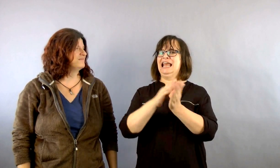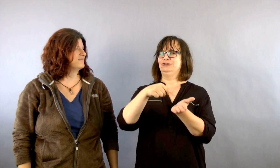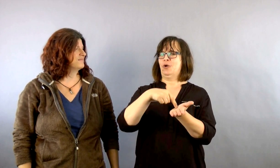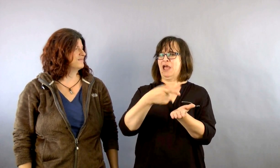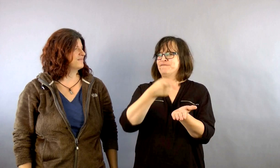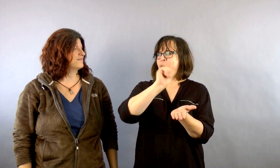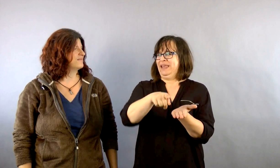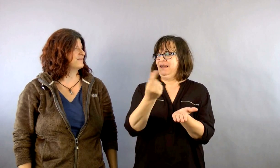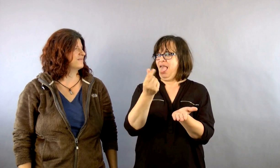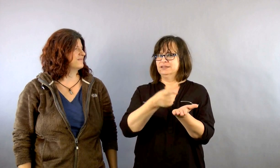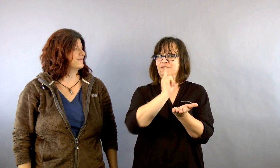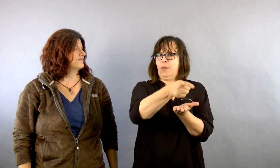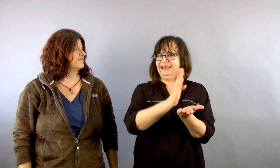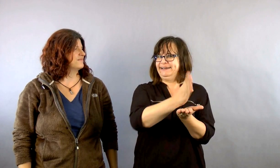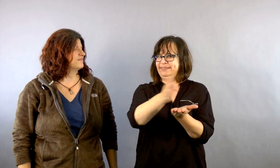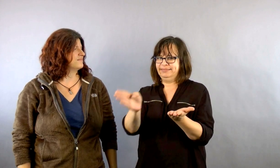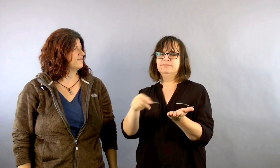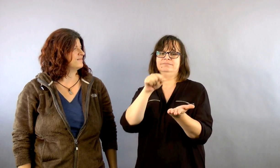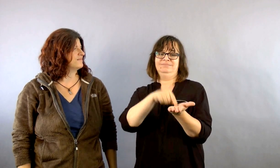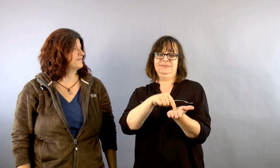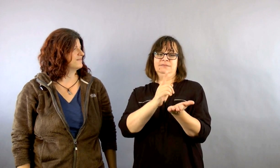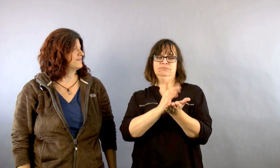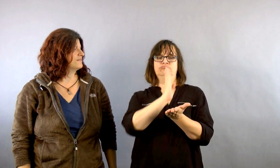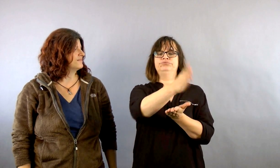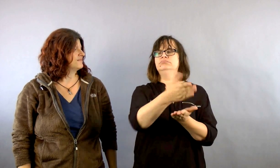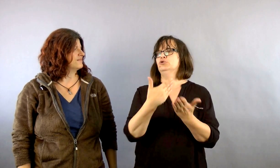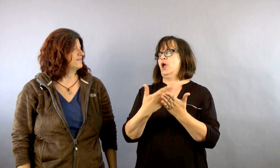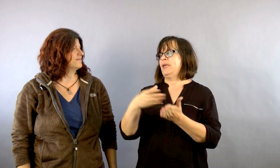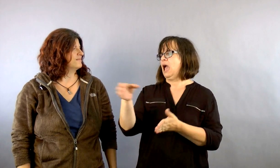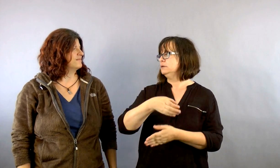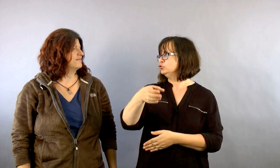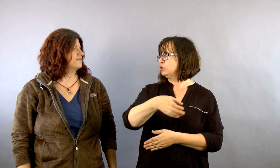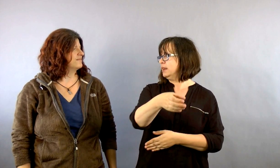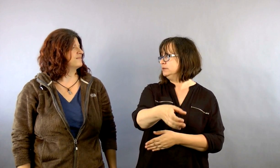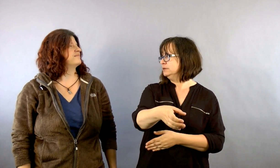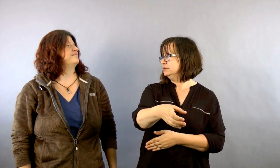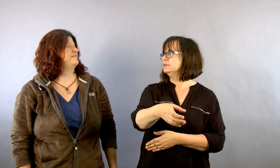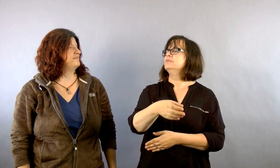sondern bezahlt davon alle kirchlichen MitarbeiterInnen